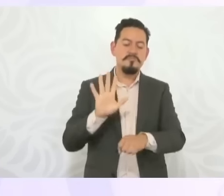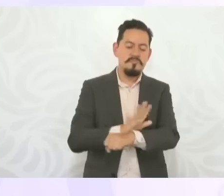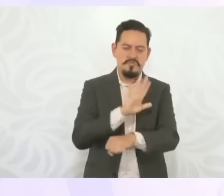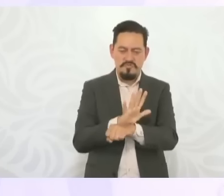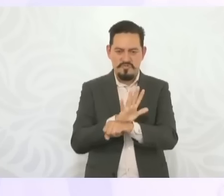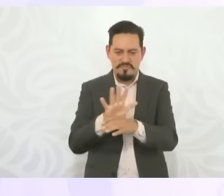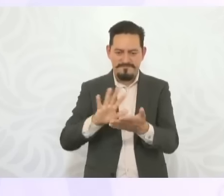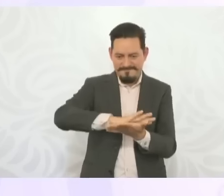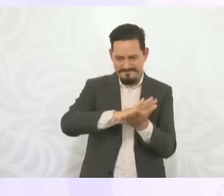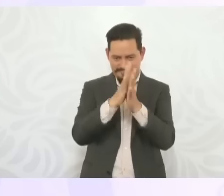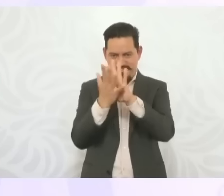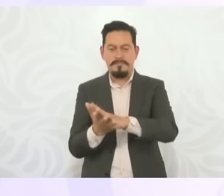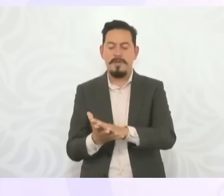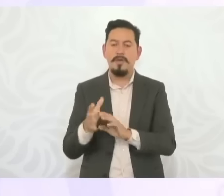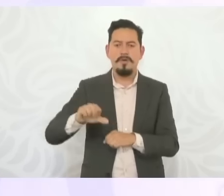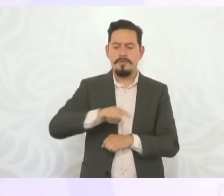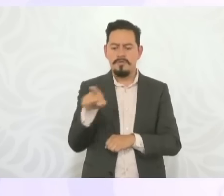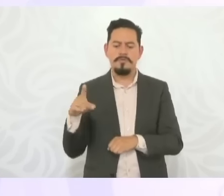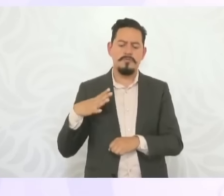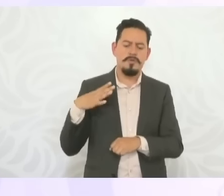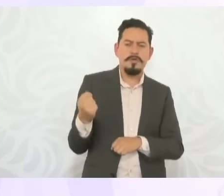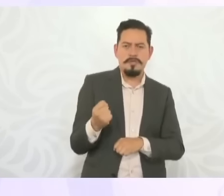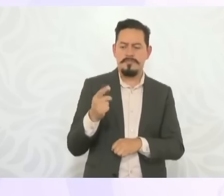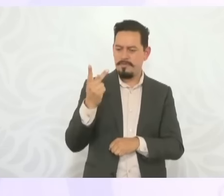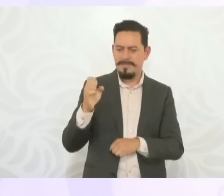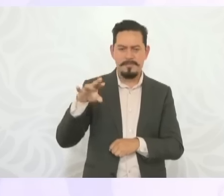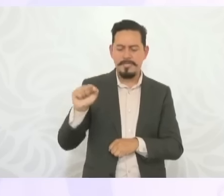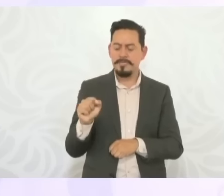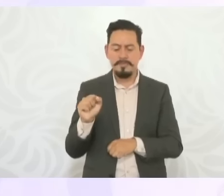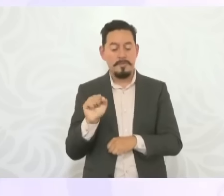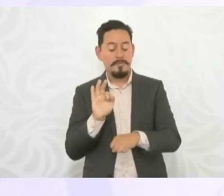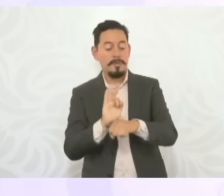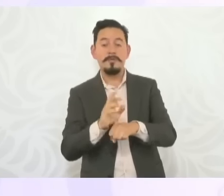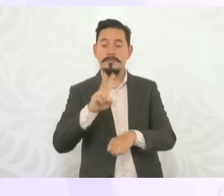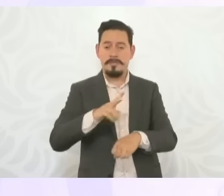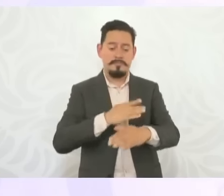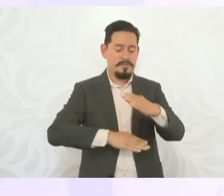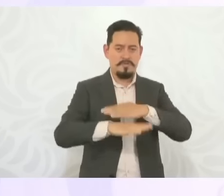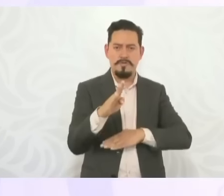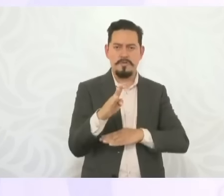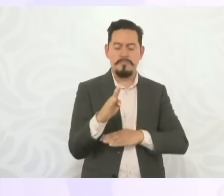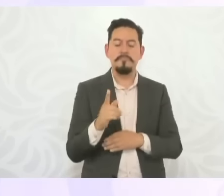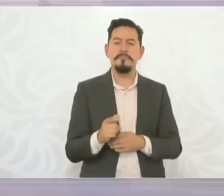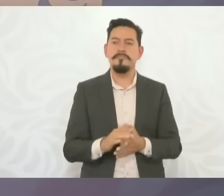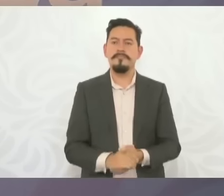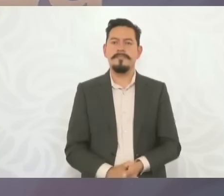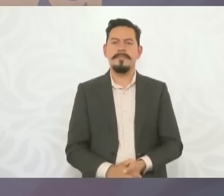Hoy esos esfuerzos en Pemex se reflejan ya en resultados tangibles y medibles. Se está logrando